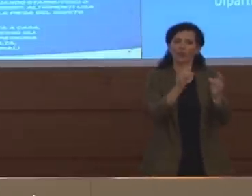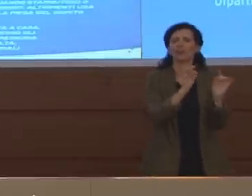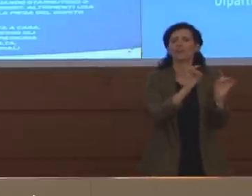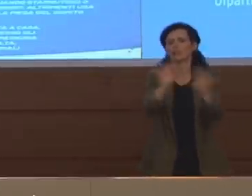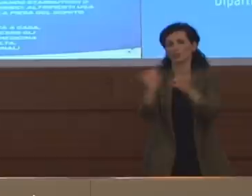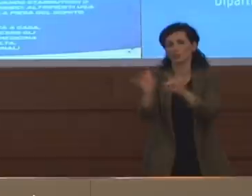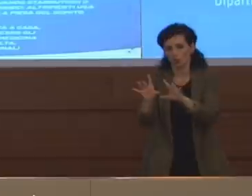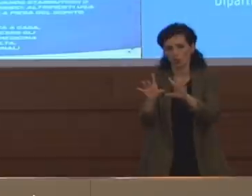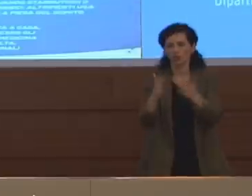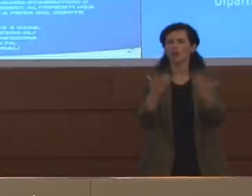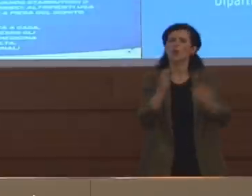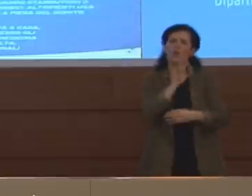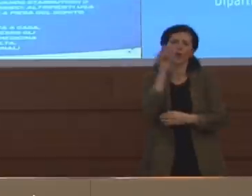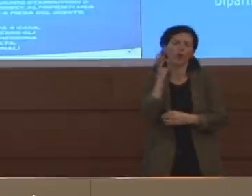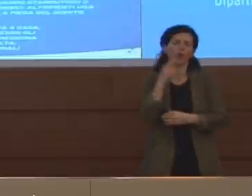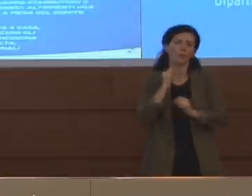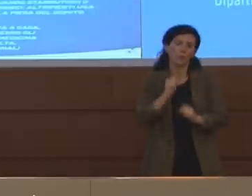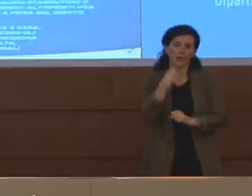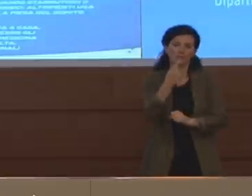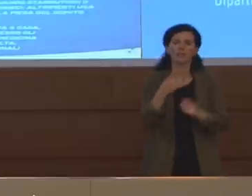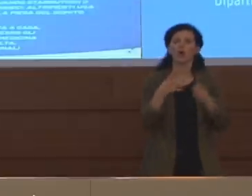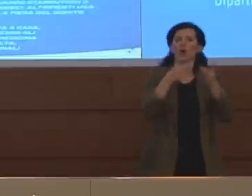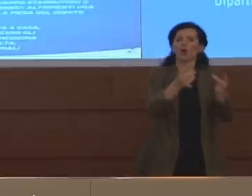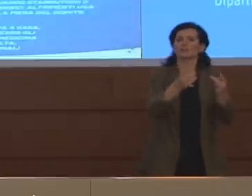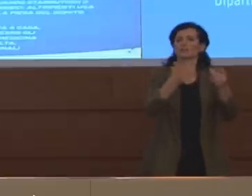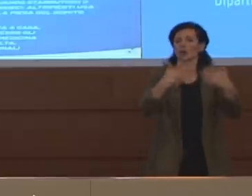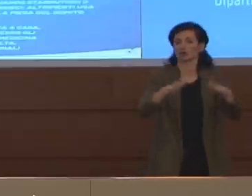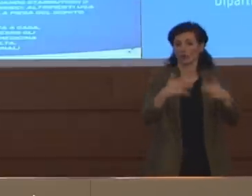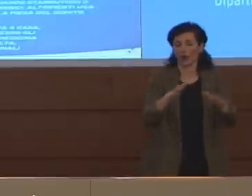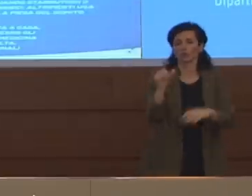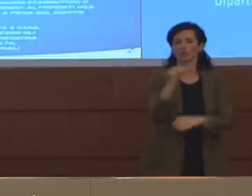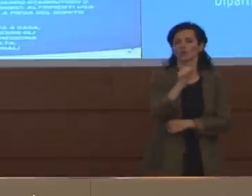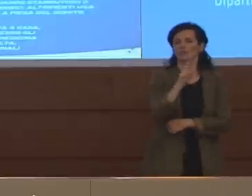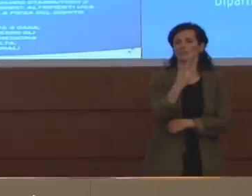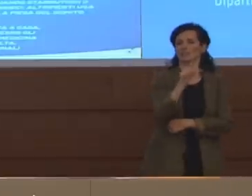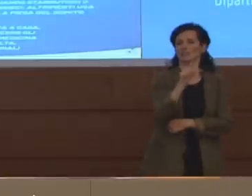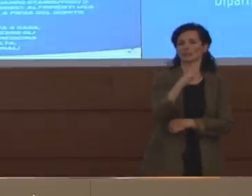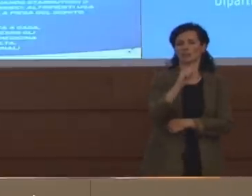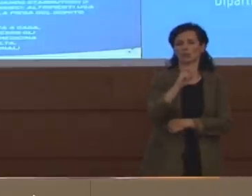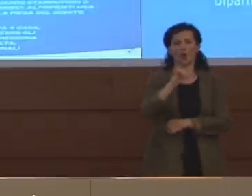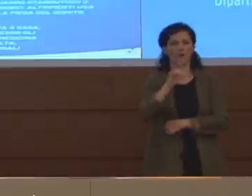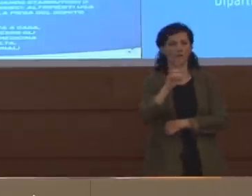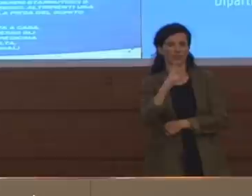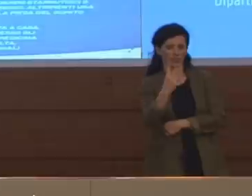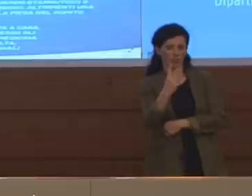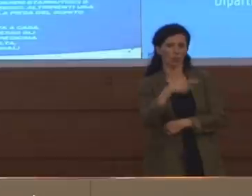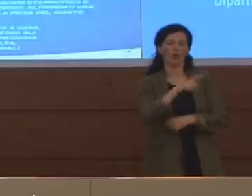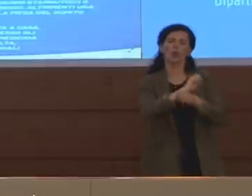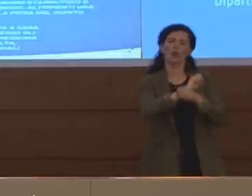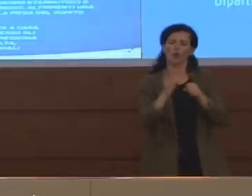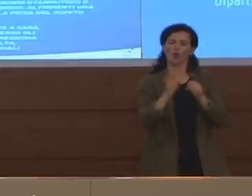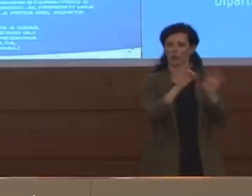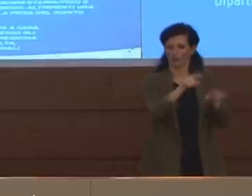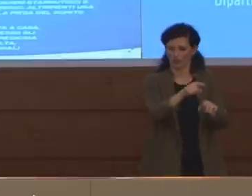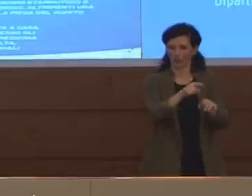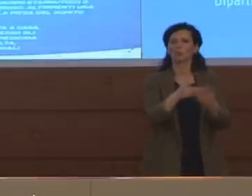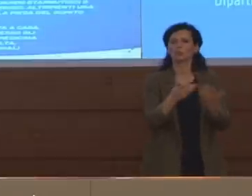state contagiate da sars cov-2, cioè dal coronavirus responsabile